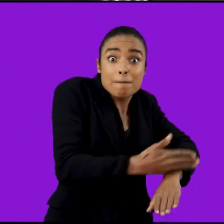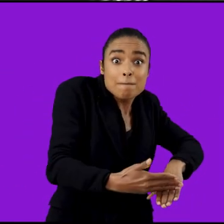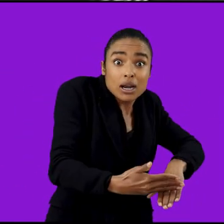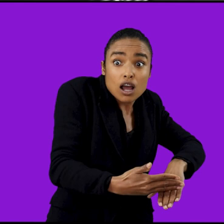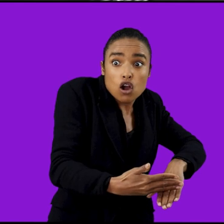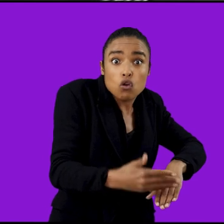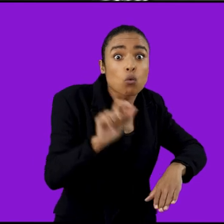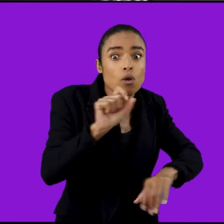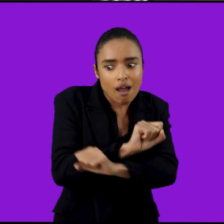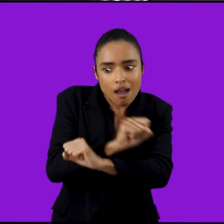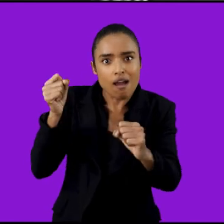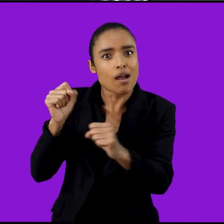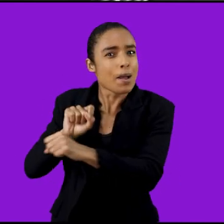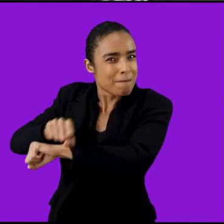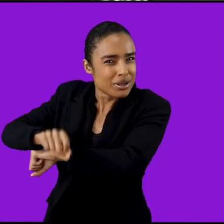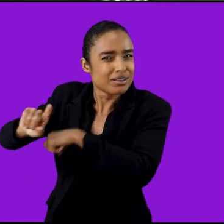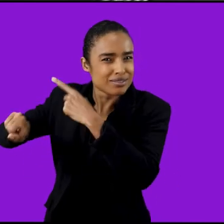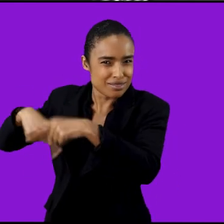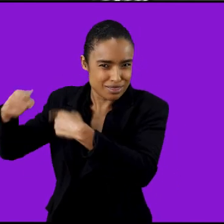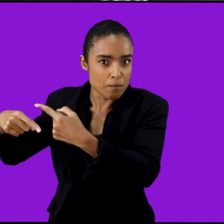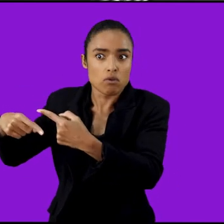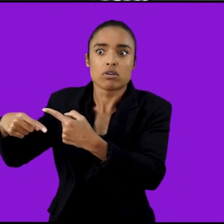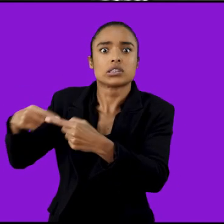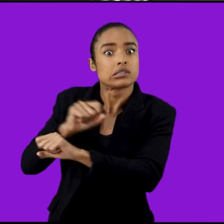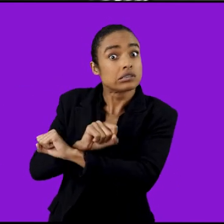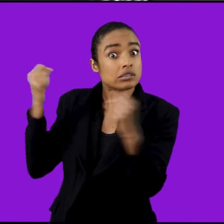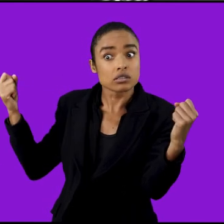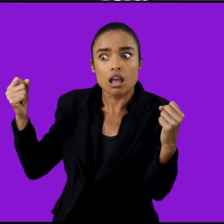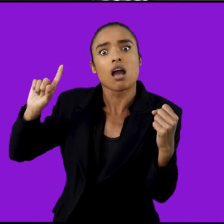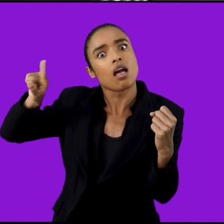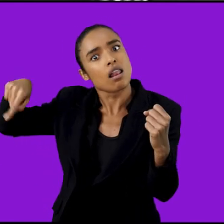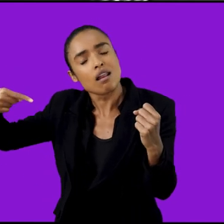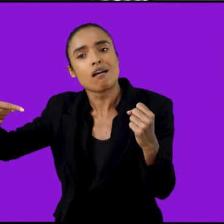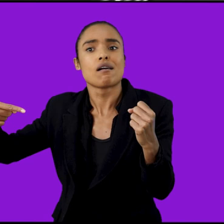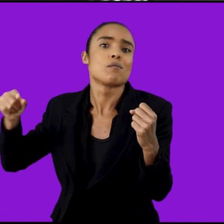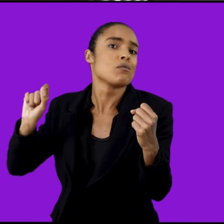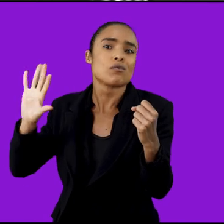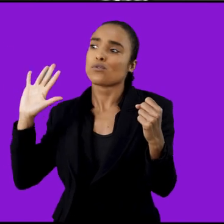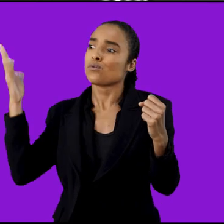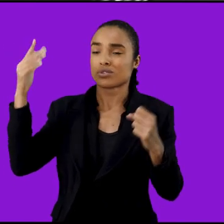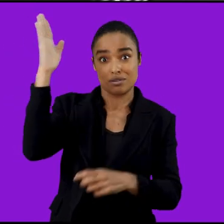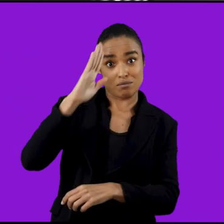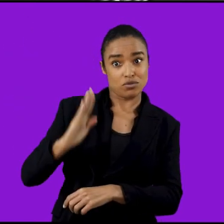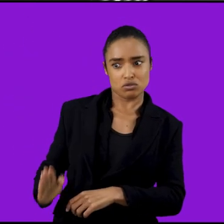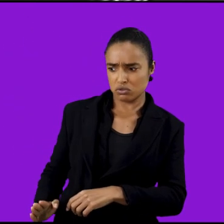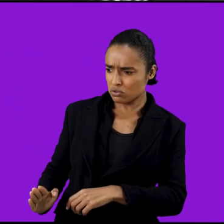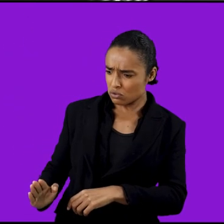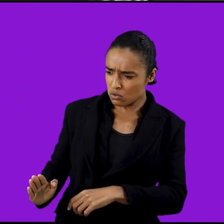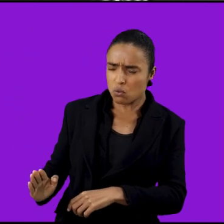depois do processo da abolição. Então a gente tá nesse momento que é isso: “Onde